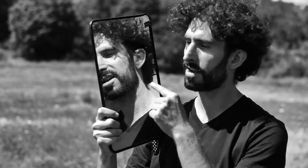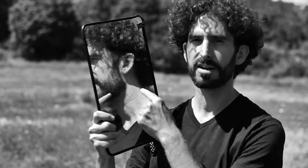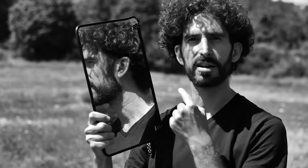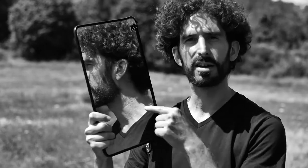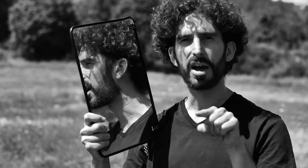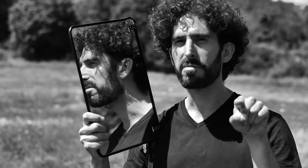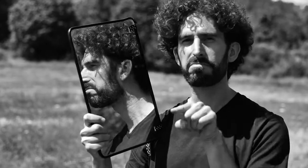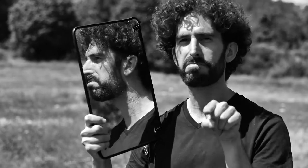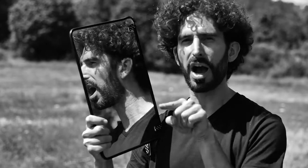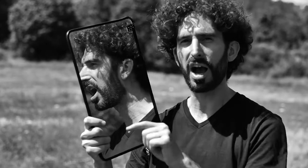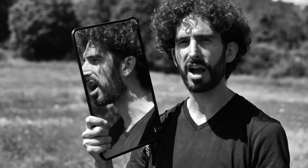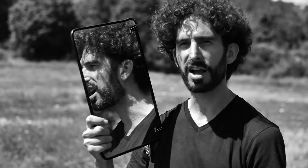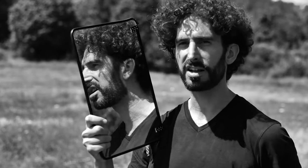Toi et moi, on est pareil.